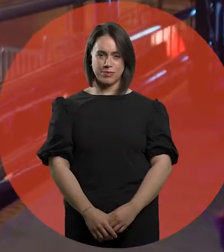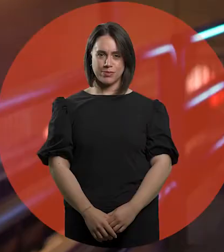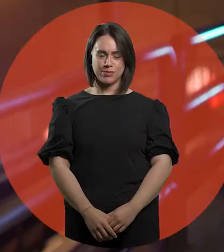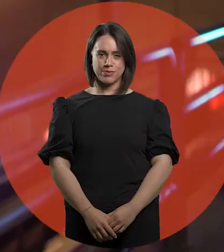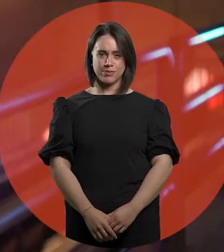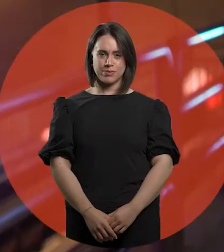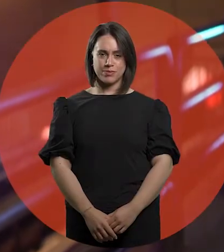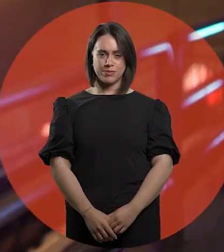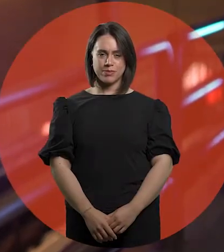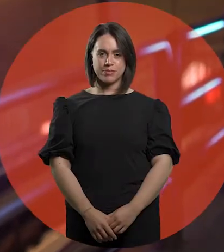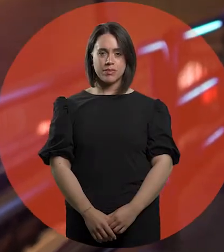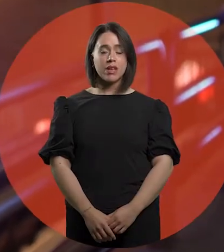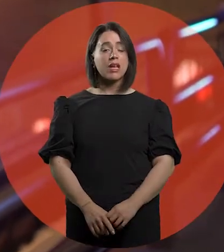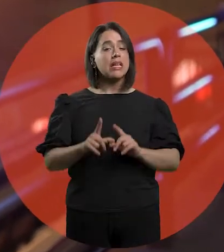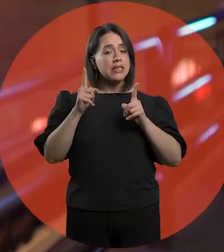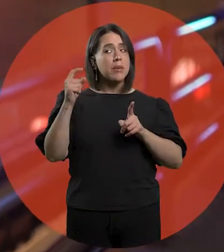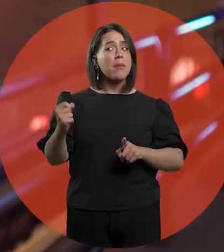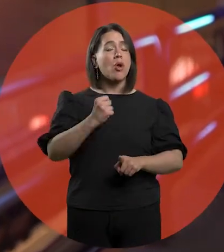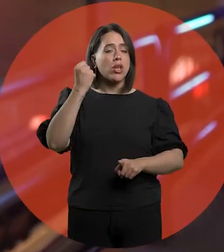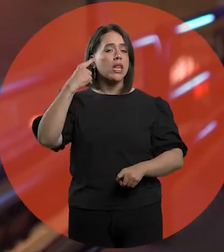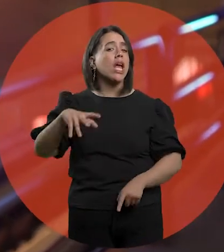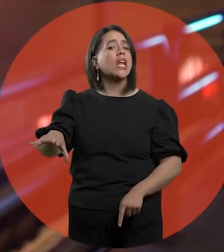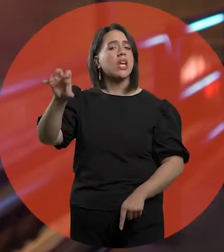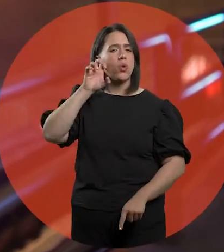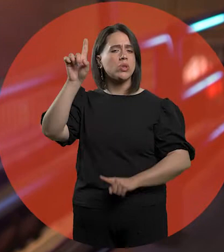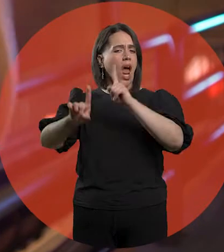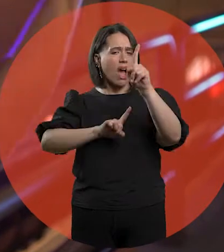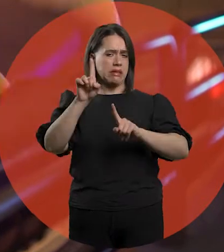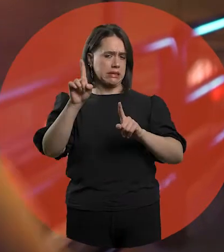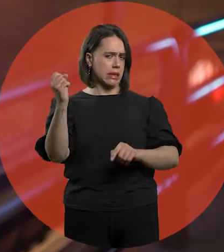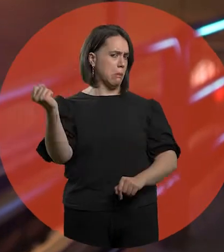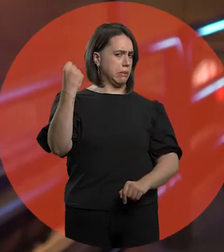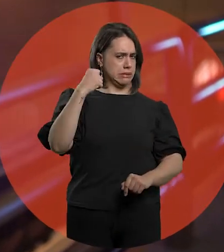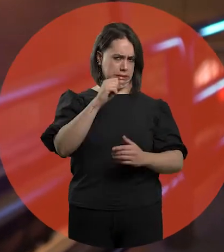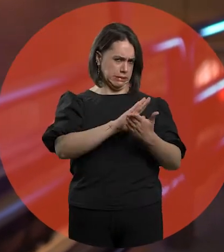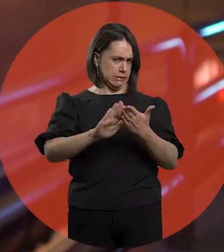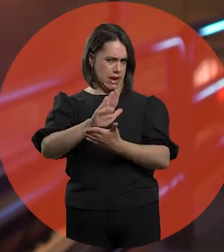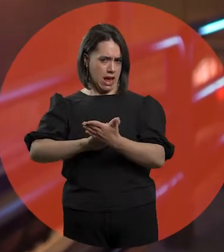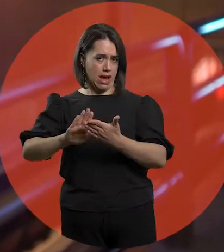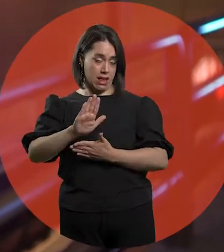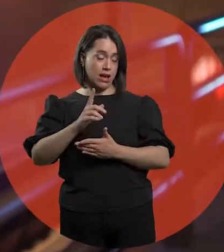Es re valioso también que te escuchen, porque no pasa siempre. En todos lados. Entonces también eso.